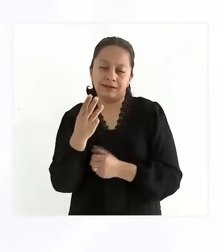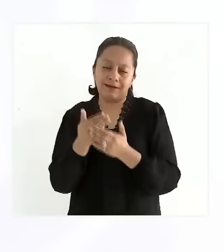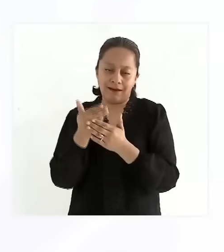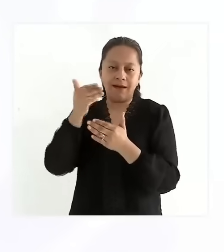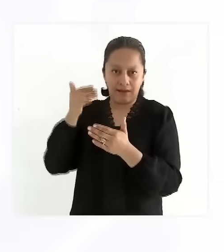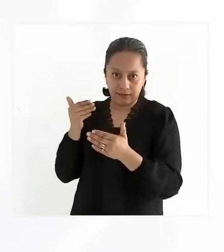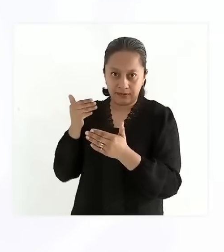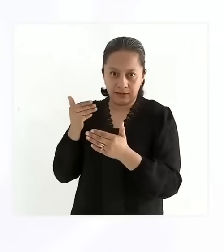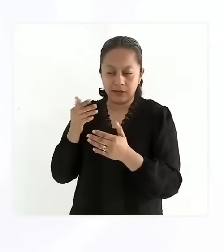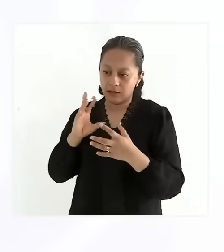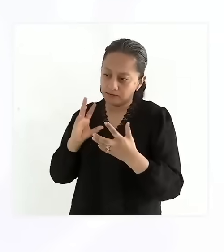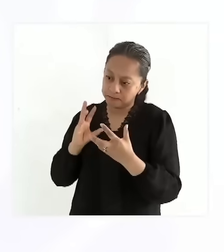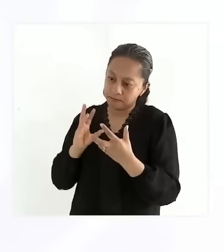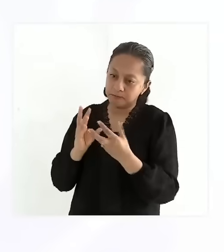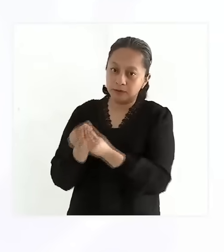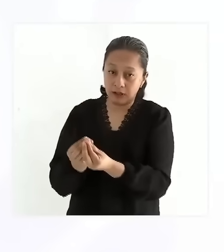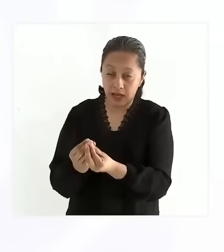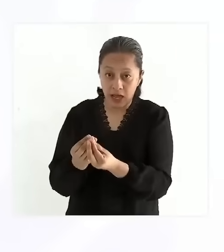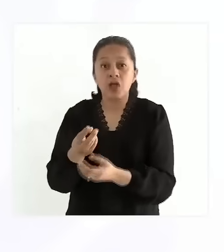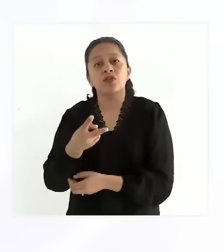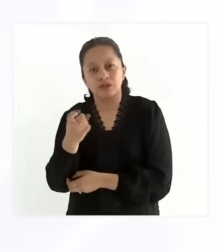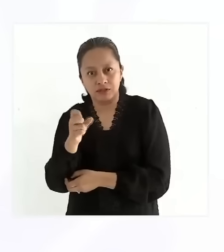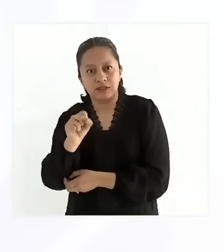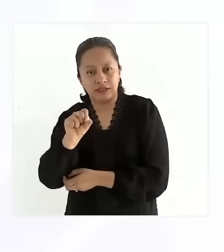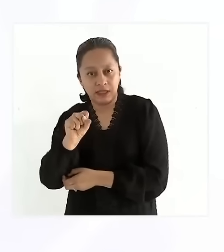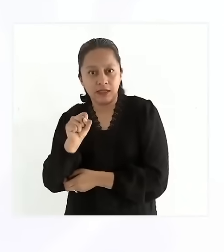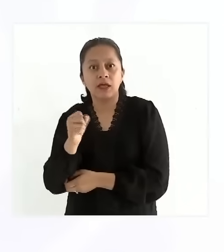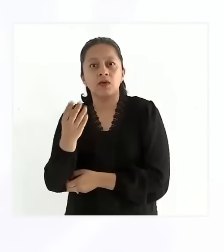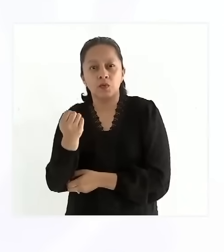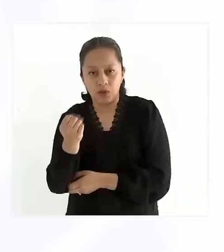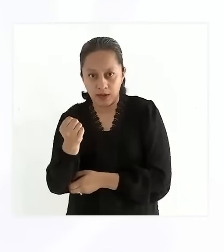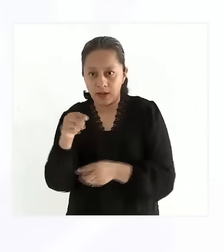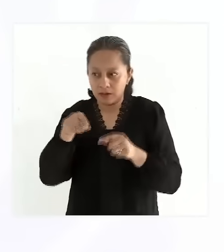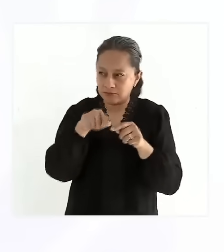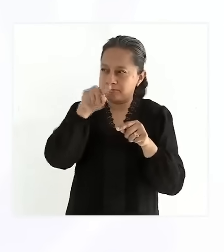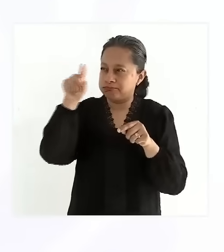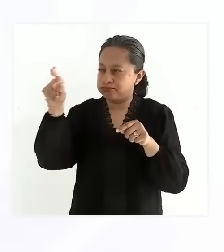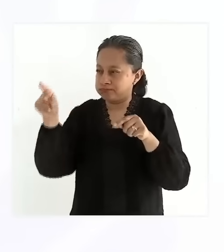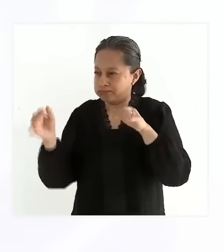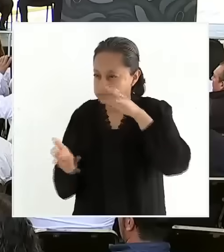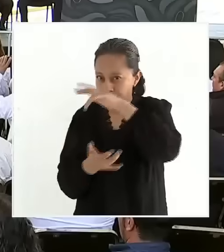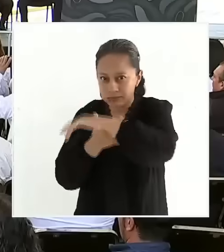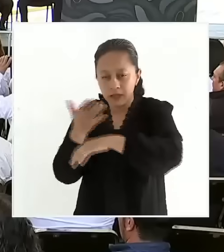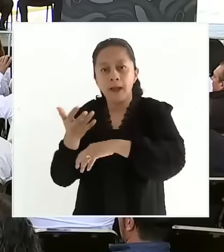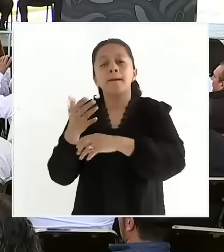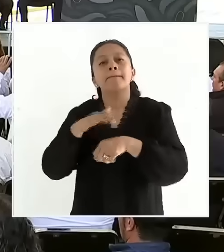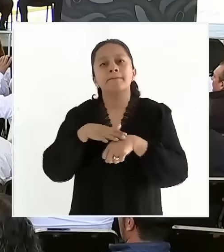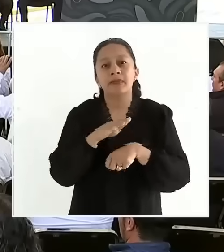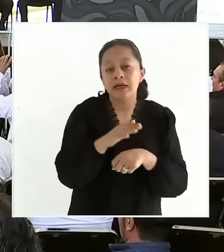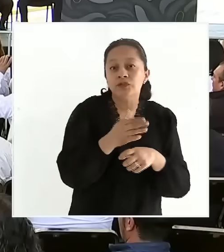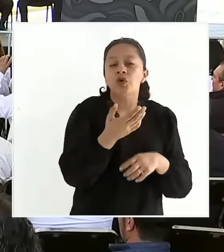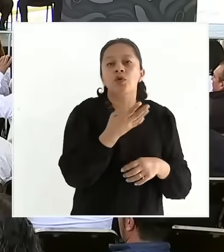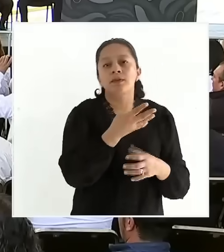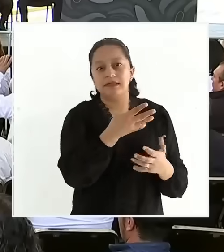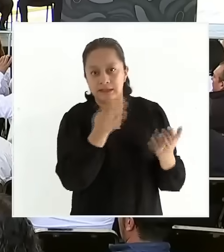donde sumados a estos 269 del ciclo combinado el Saus más los 958 de la central ciclos combinado